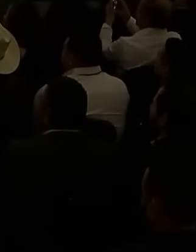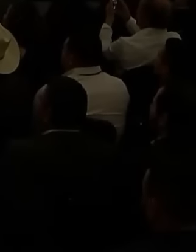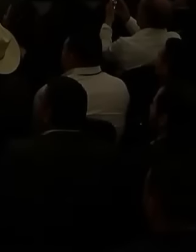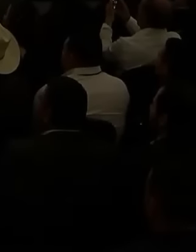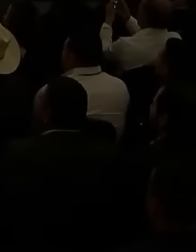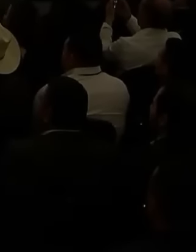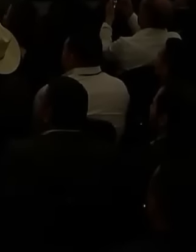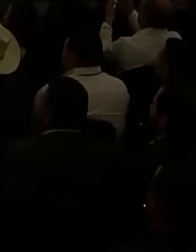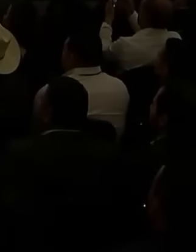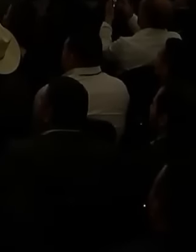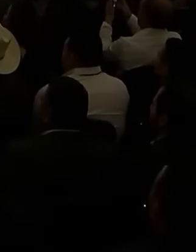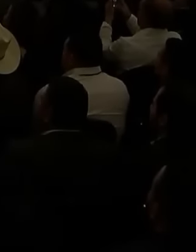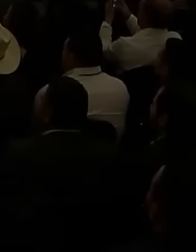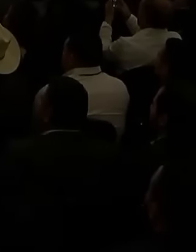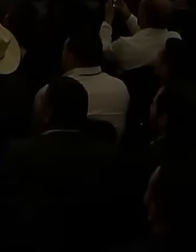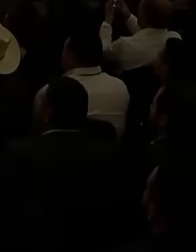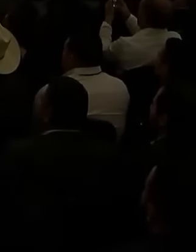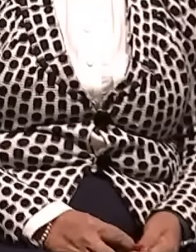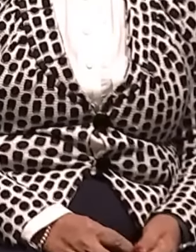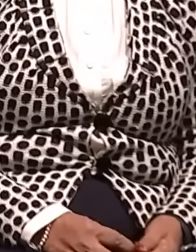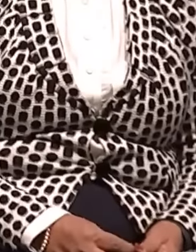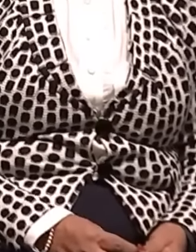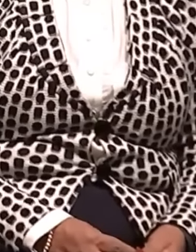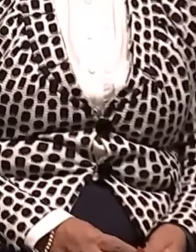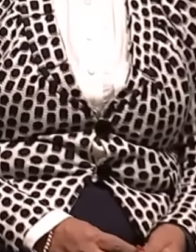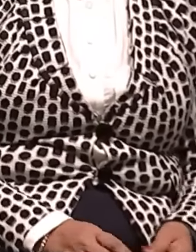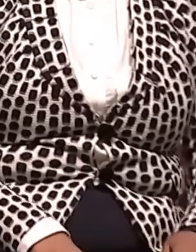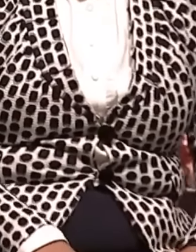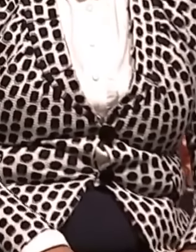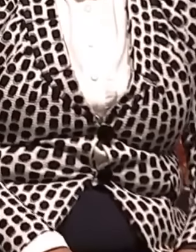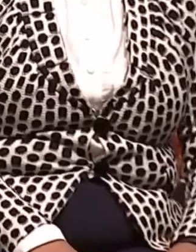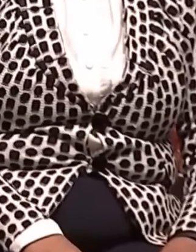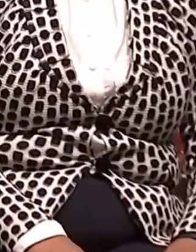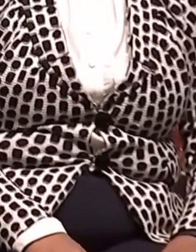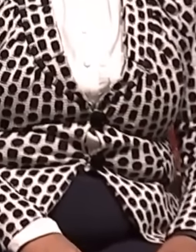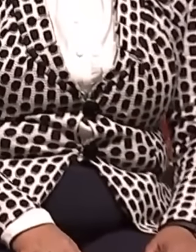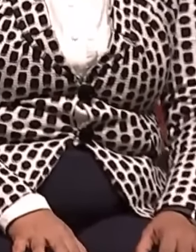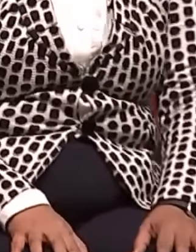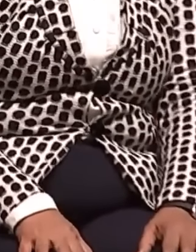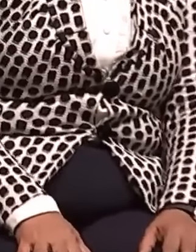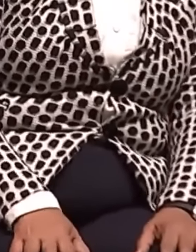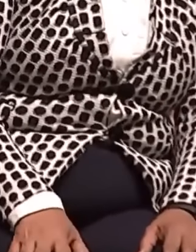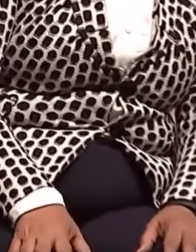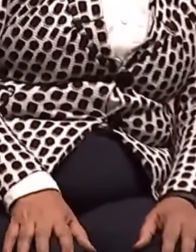Montiel Reyes la secretaria de gobernación Rosa yela Rodríguez Velázquez la jefa de gobierno de